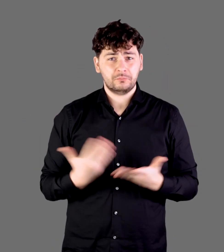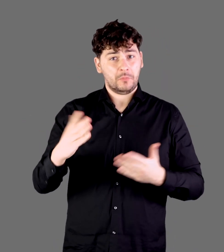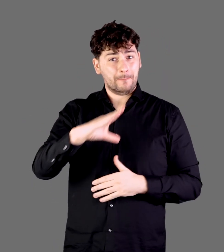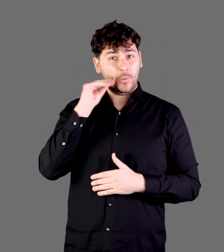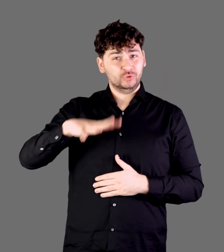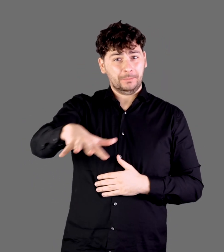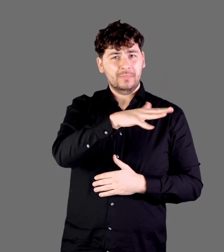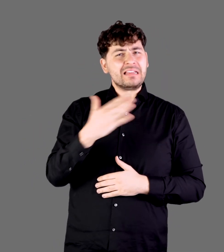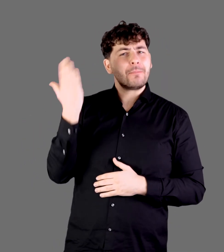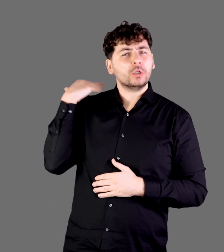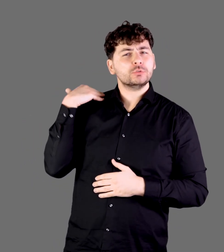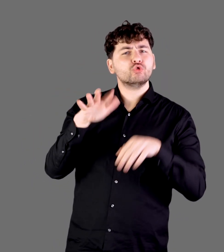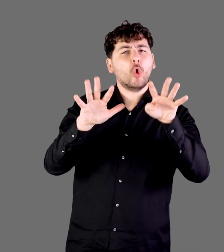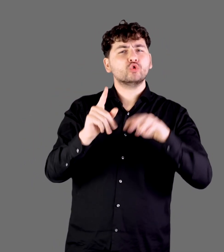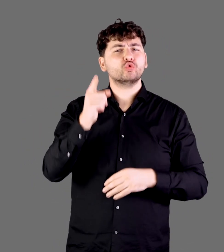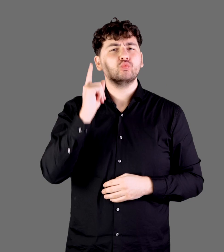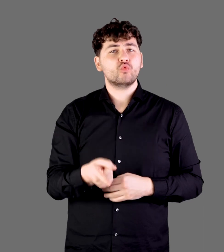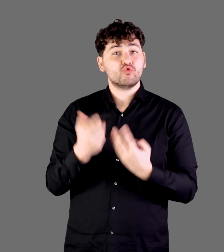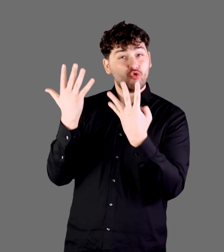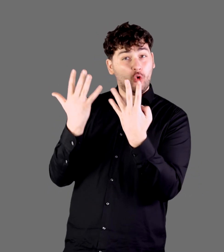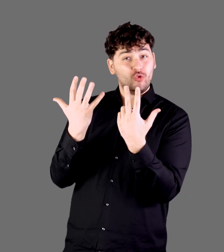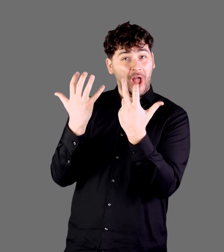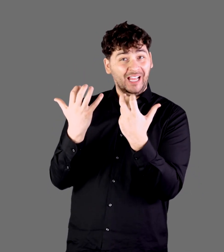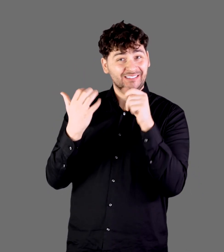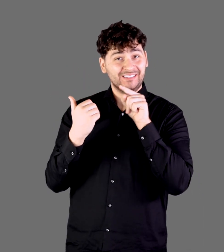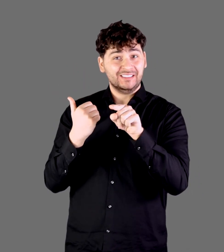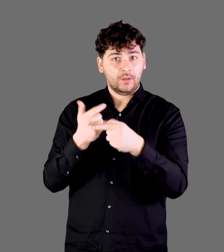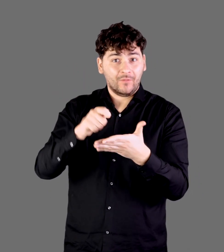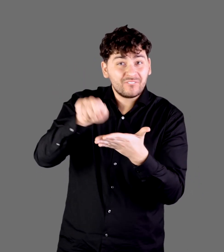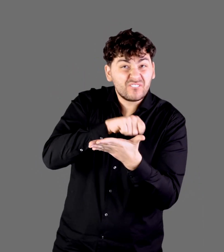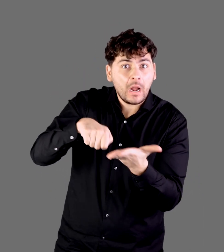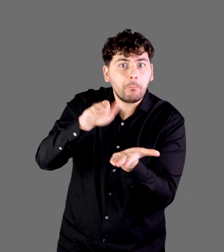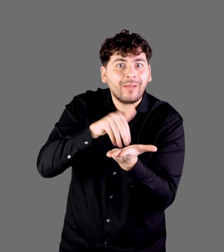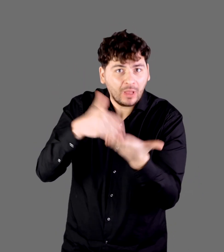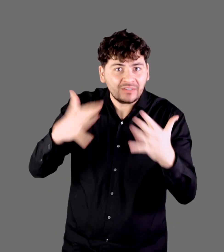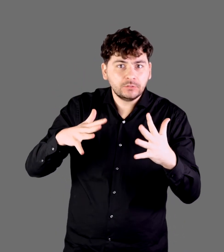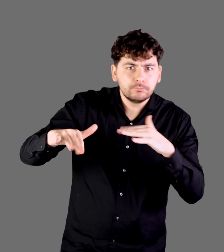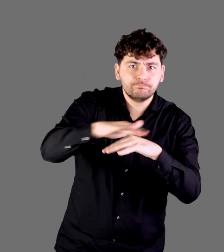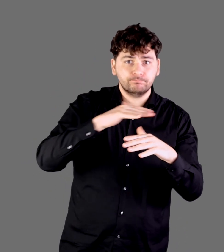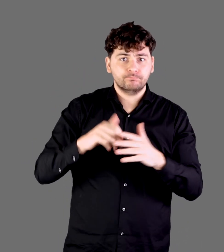Der auch in Potsdam nachgewiesene Wahlbetrug im Mai 1989